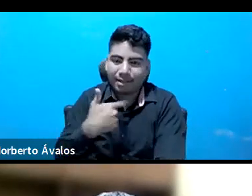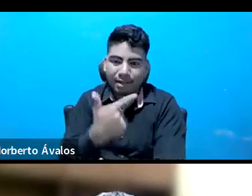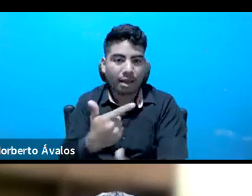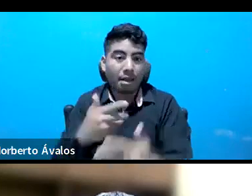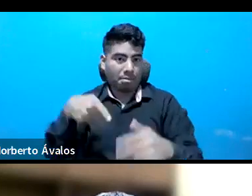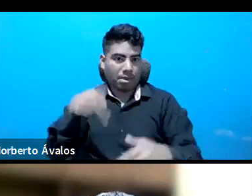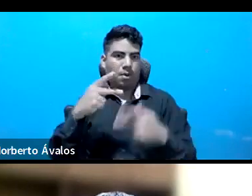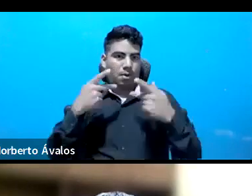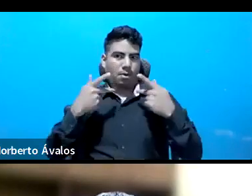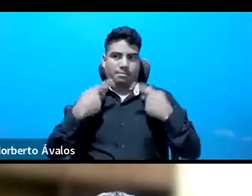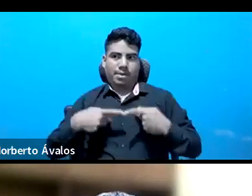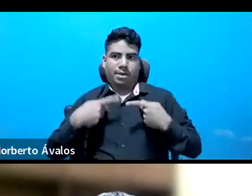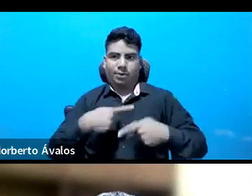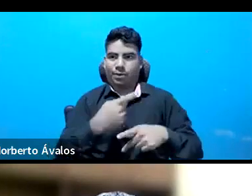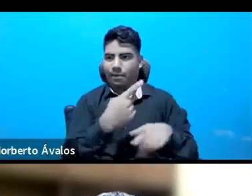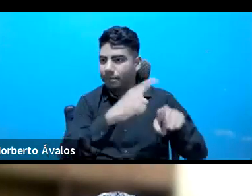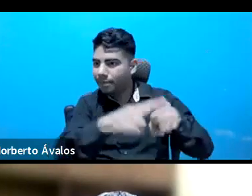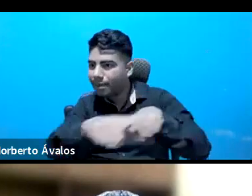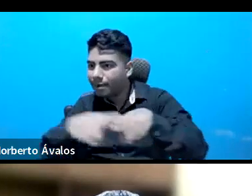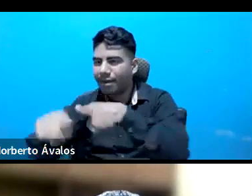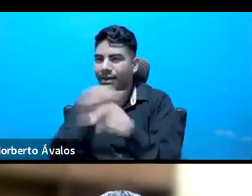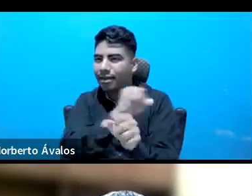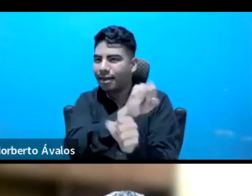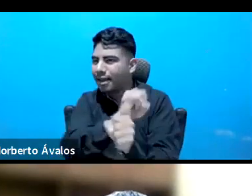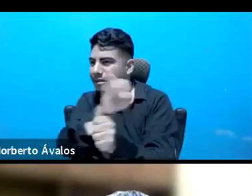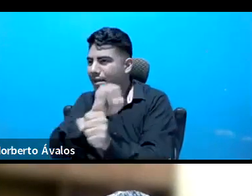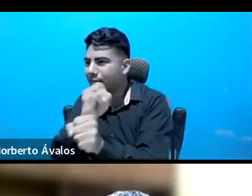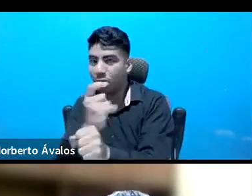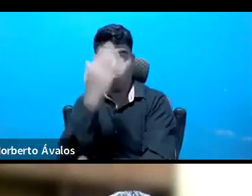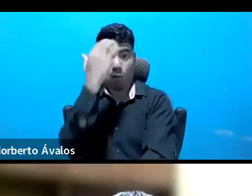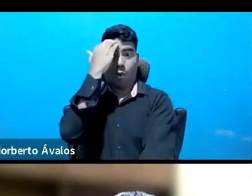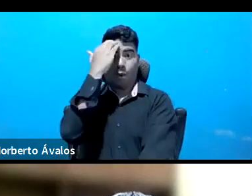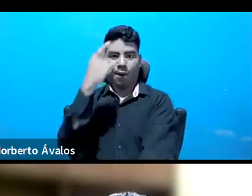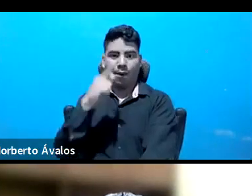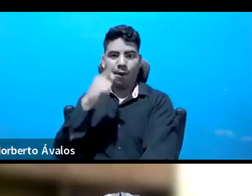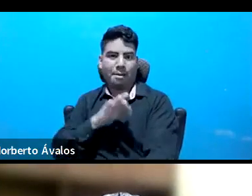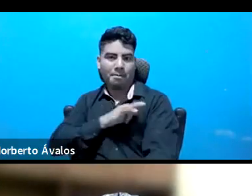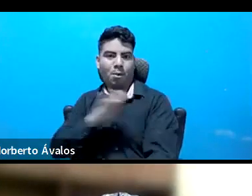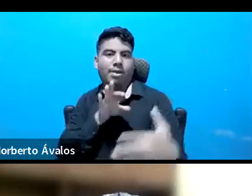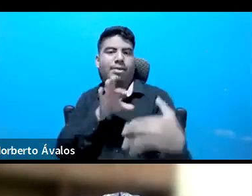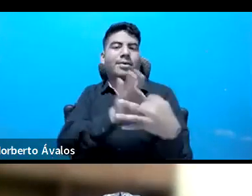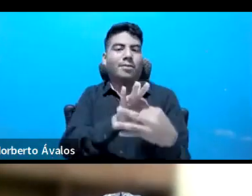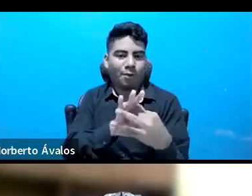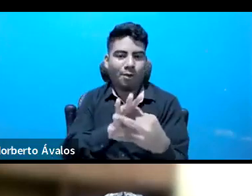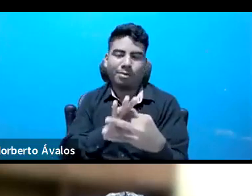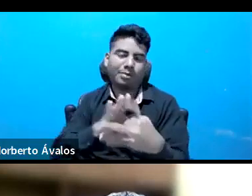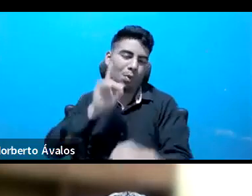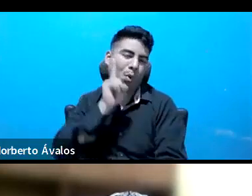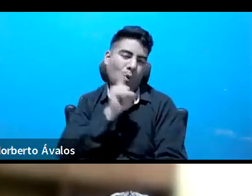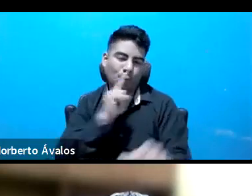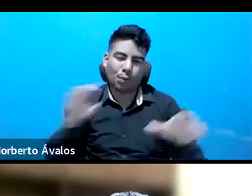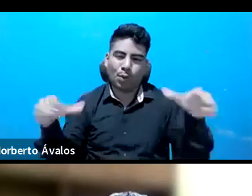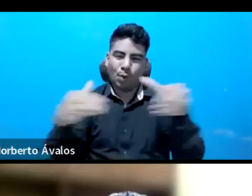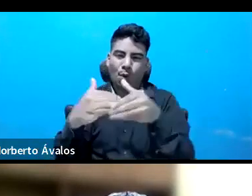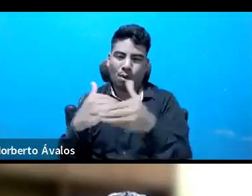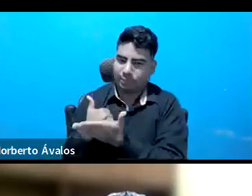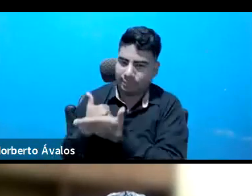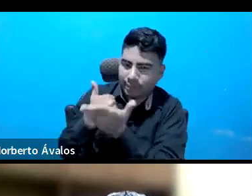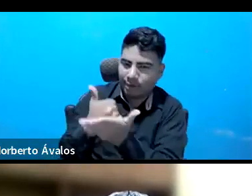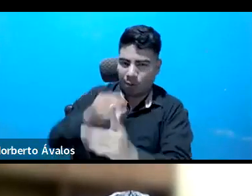conocer más gente que e imparta este tipo de investigaciones para para poder, iré para poder es ayudar mal a comer.